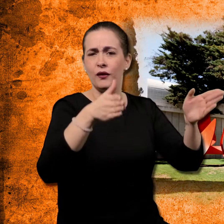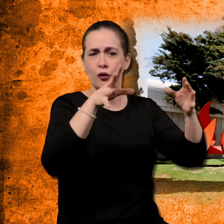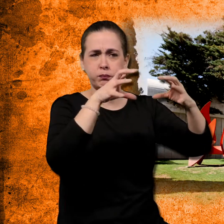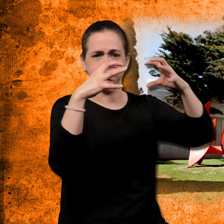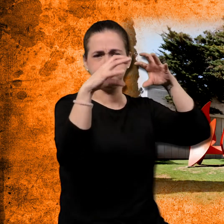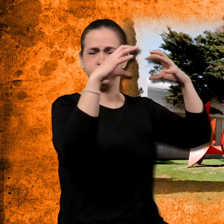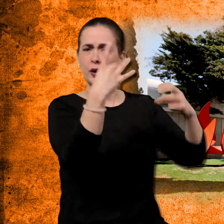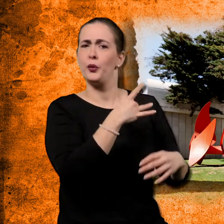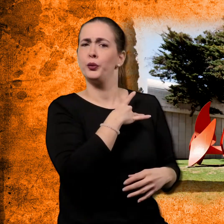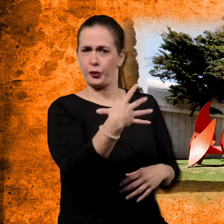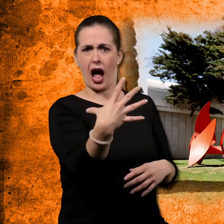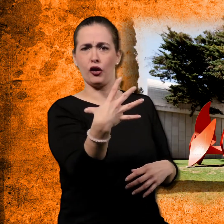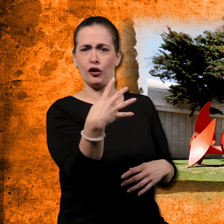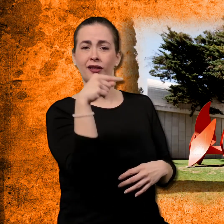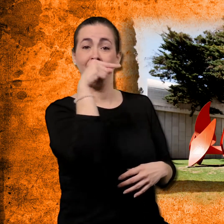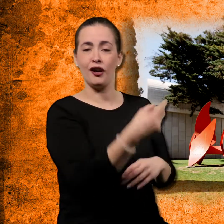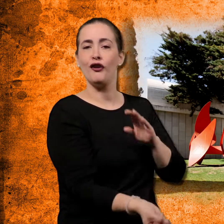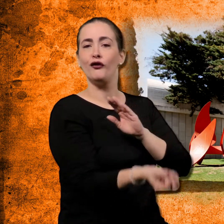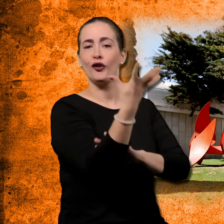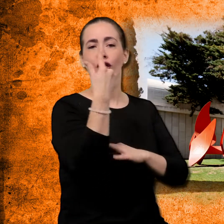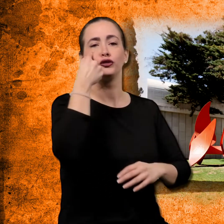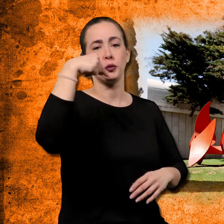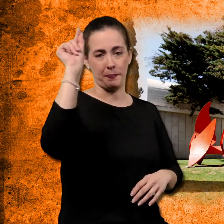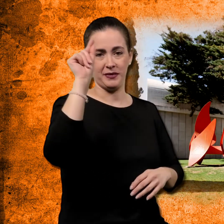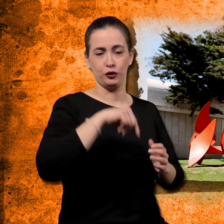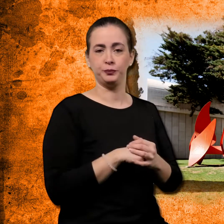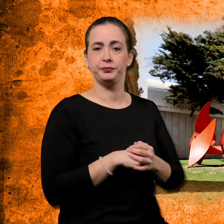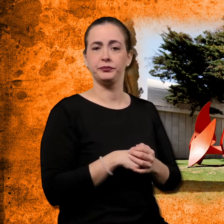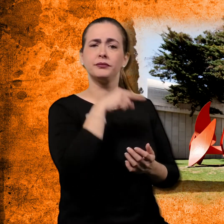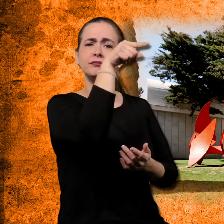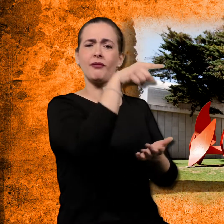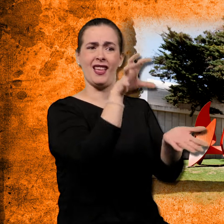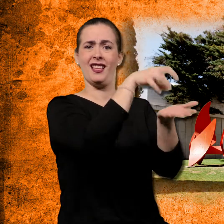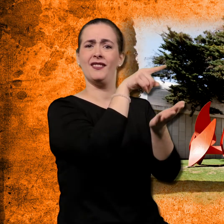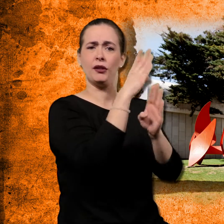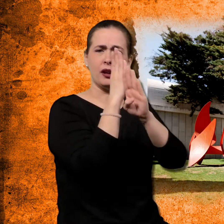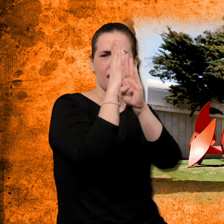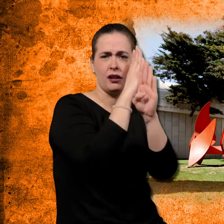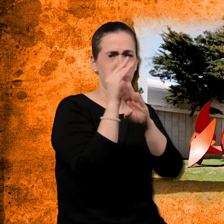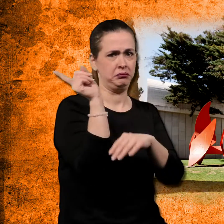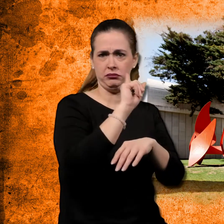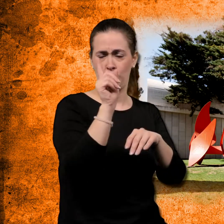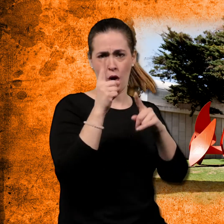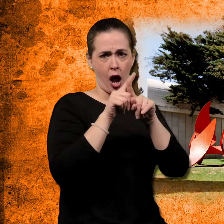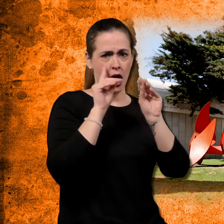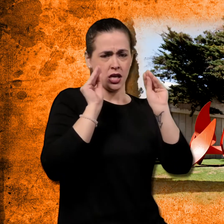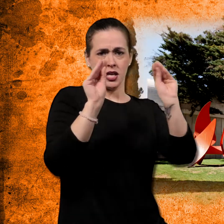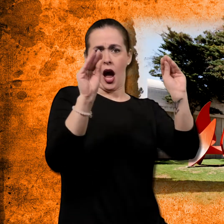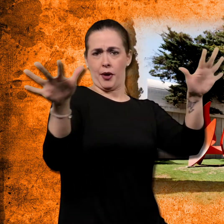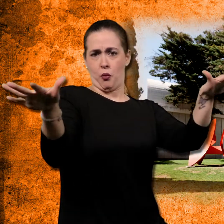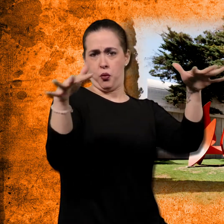els volums blancs de la Fundació Joan Miró no passen desapercebuts.